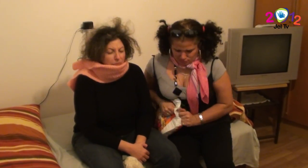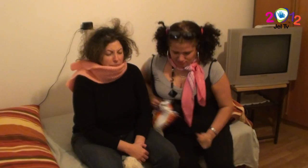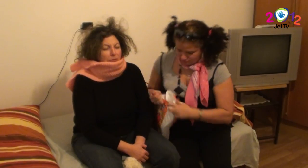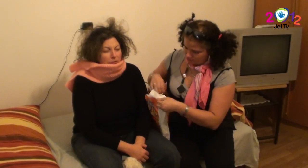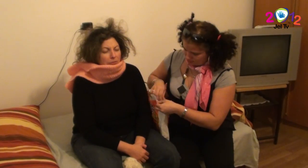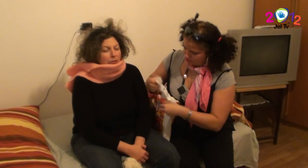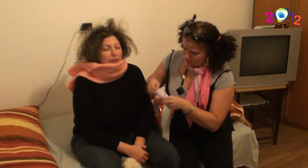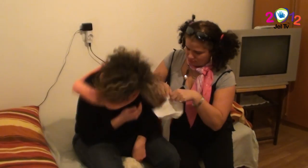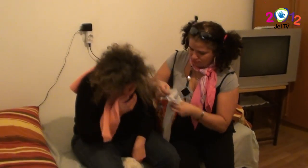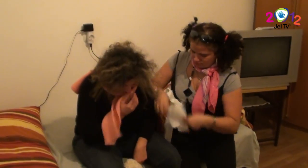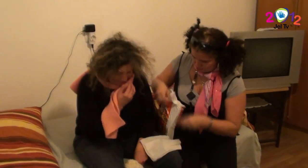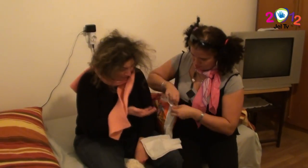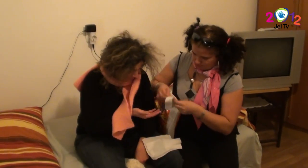HAPCI!